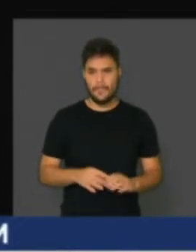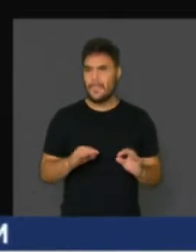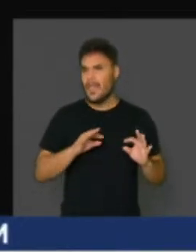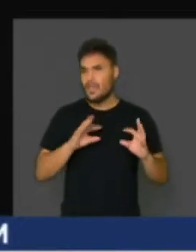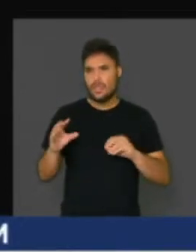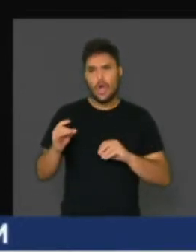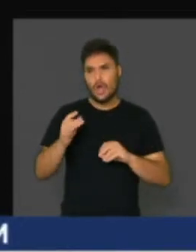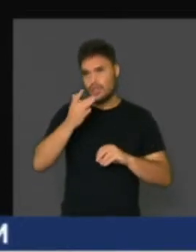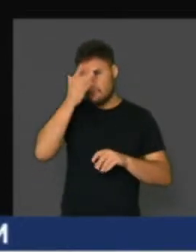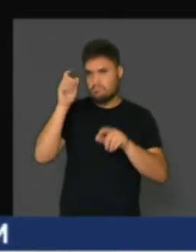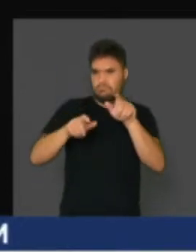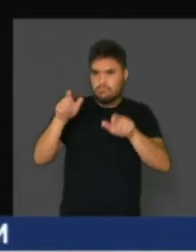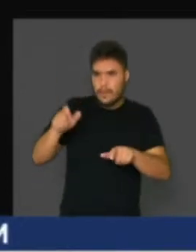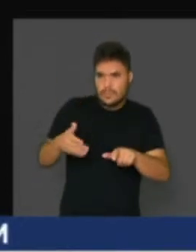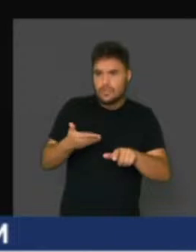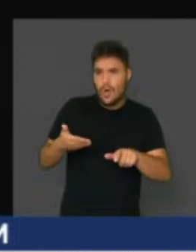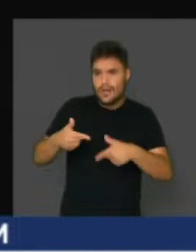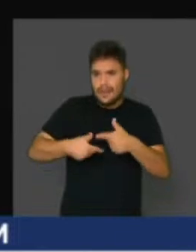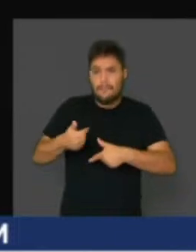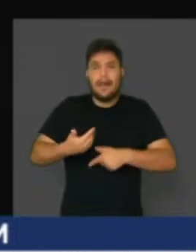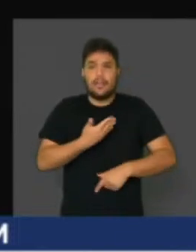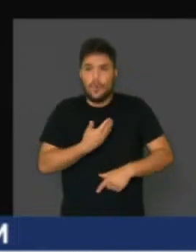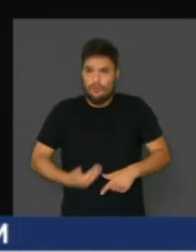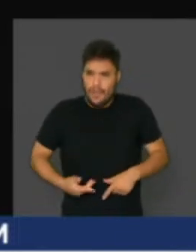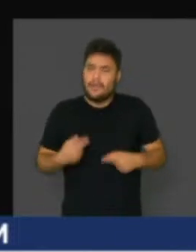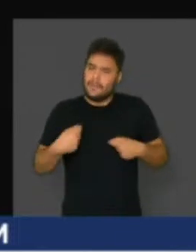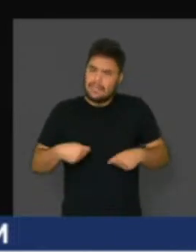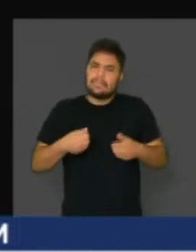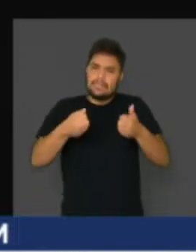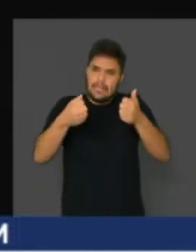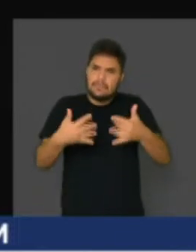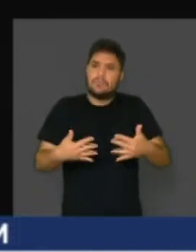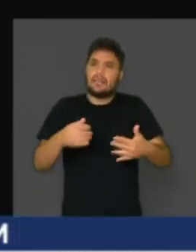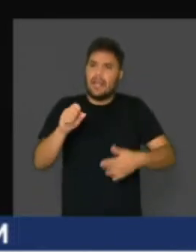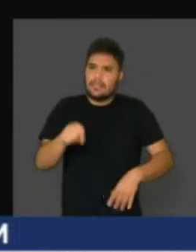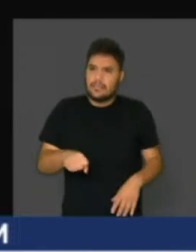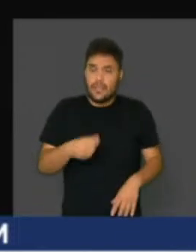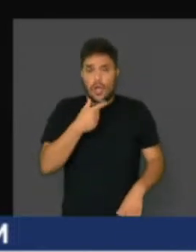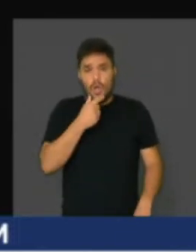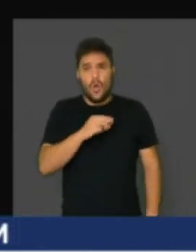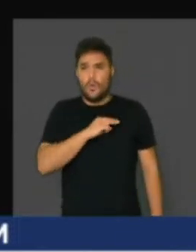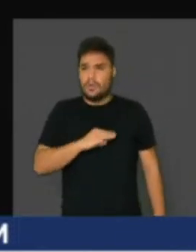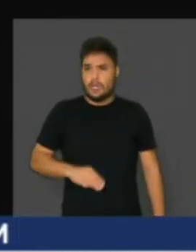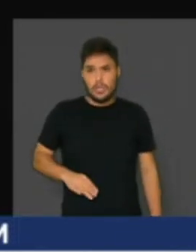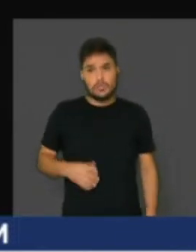REPUBLICANOS? -- [DEPUTADO]: PRESIDENTE, O REPUBLICANO VOTA A FAVOR DA RETIRADA DE PAUTA, O LÍDER DE GOVERNO JÁ INFORMOU O QUE CONVITE SERIA O